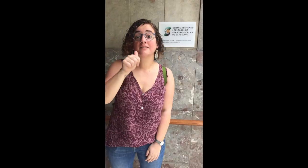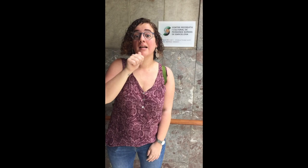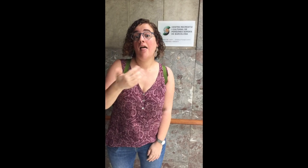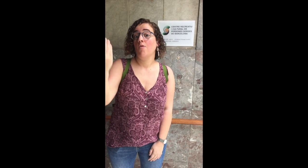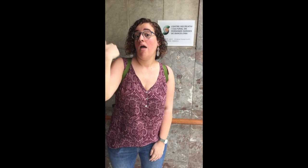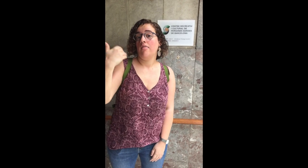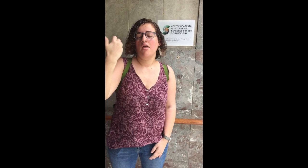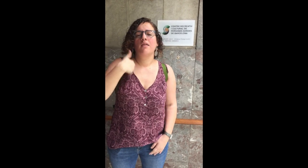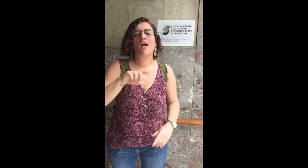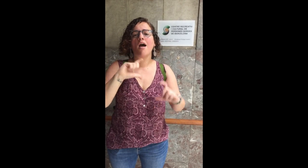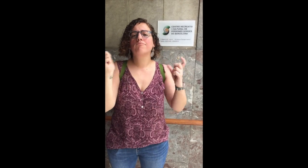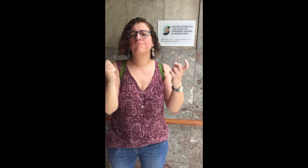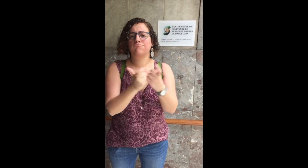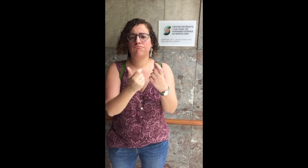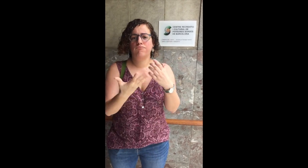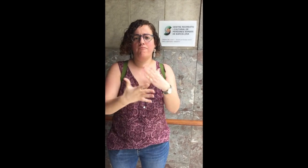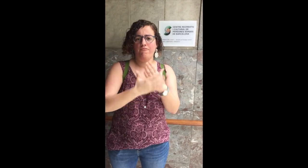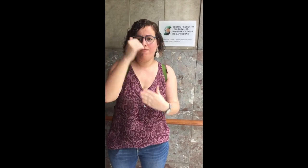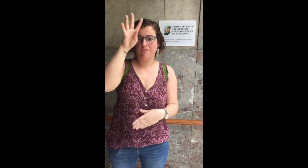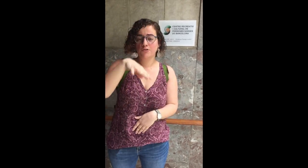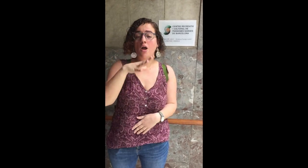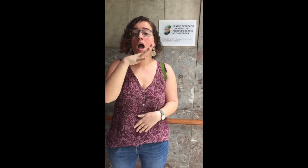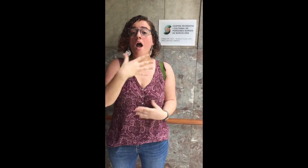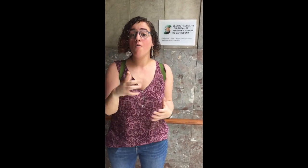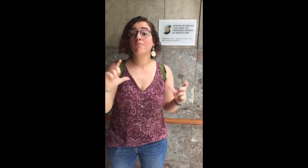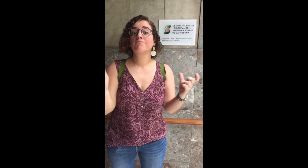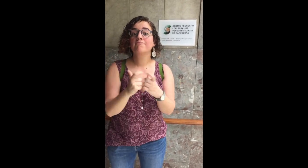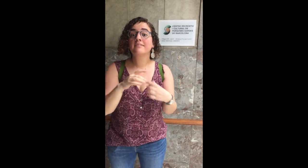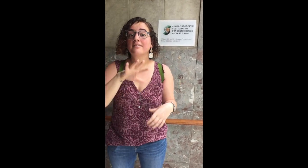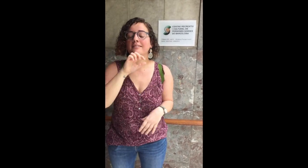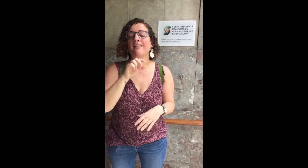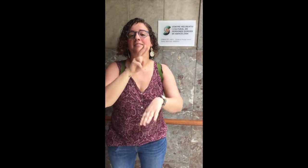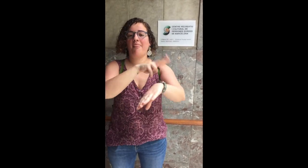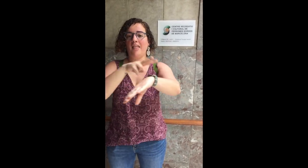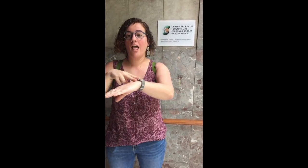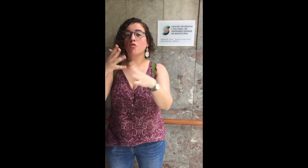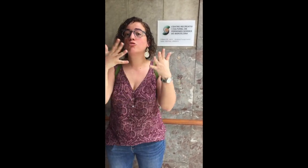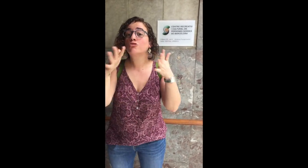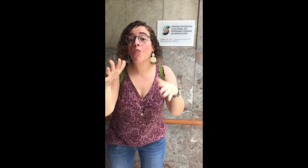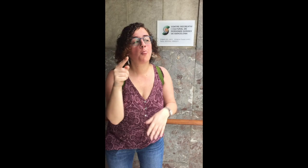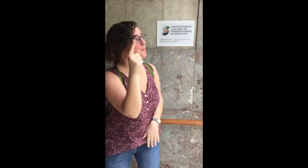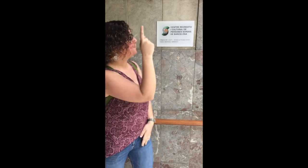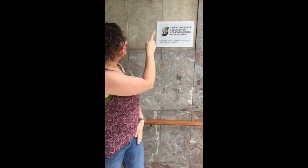Tras la reunión mantenida ayer con Fesoca Joventut, hoy, que es sábado, nos reunimos con delegadxs [de asociaciones], en el local de...